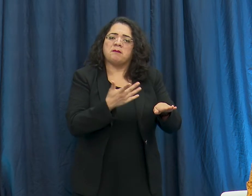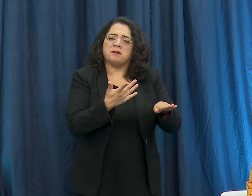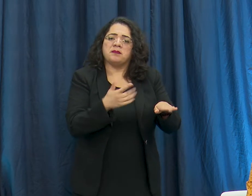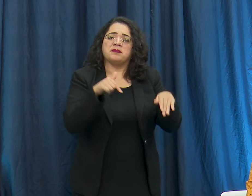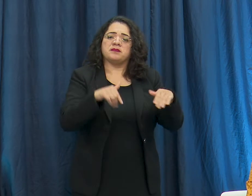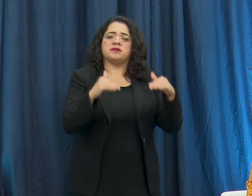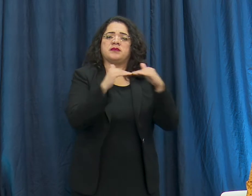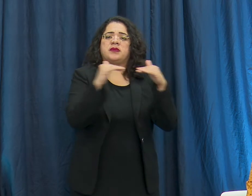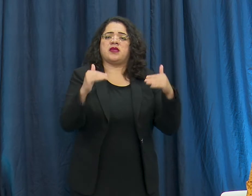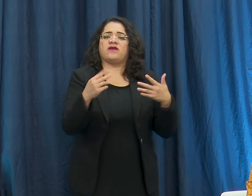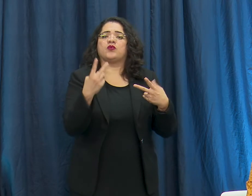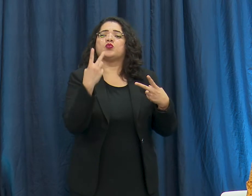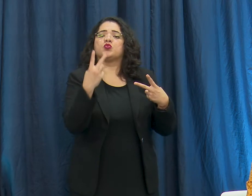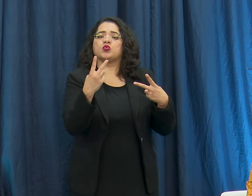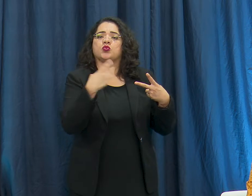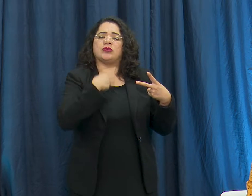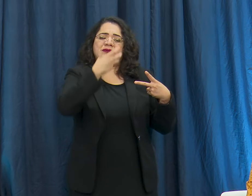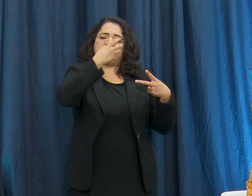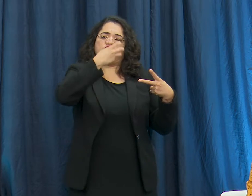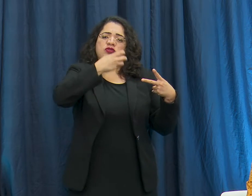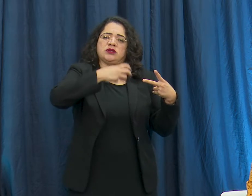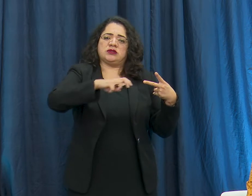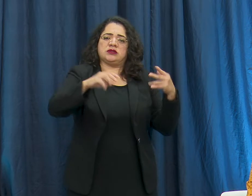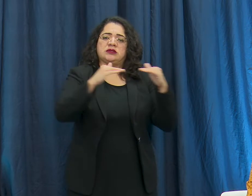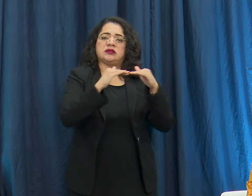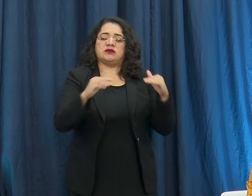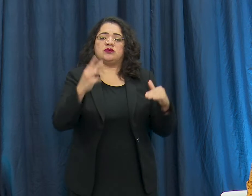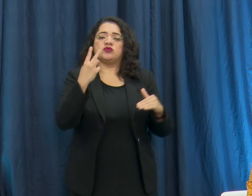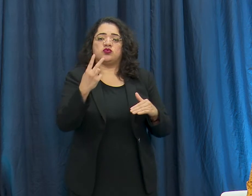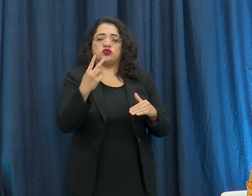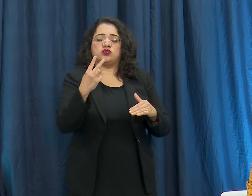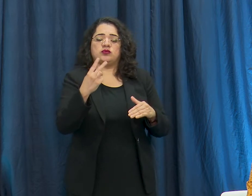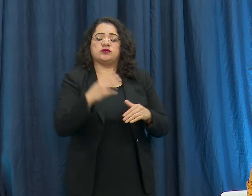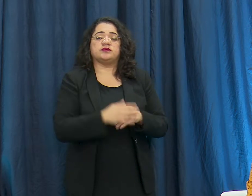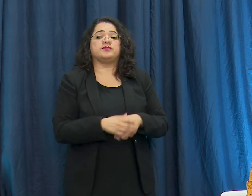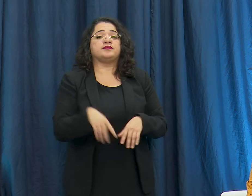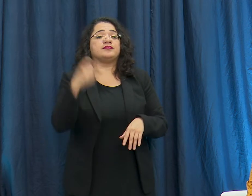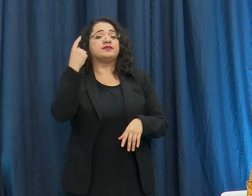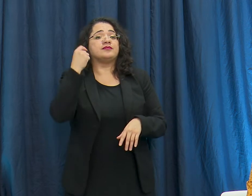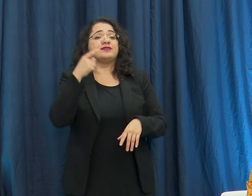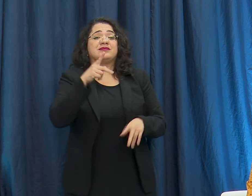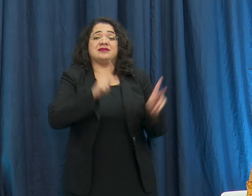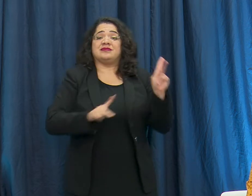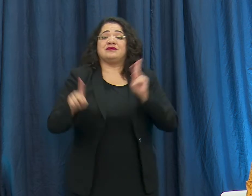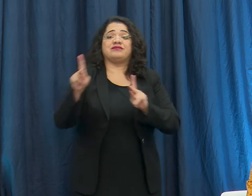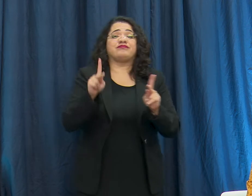pero SI comenzamos a virgin knows siennas reglas he las botas Possley